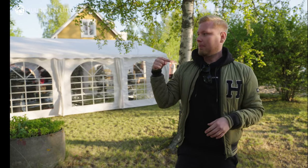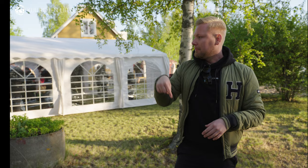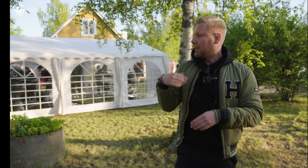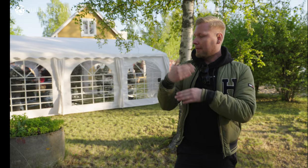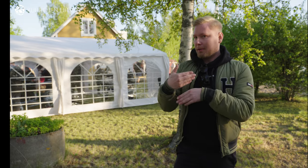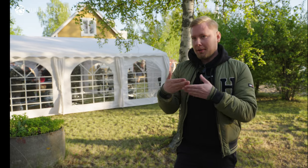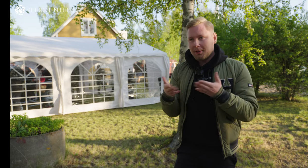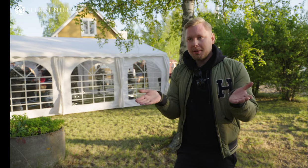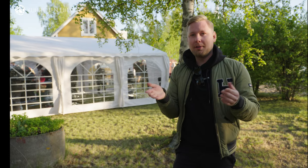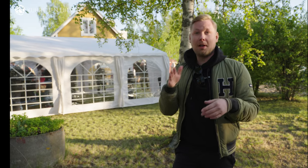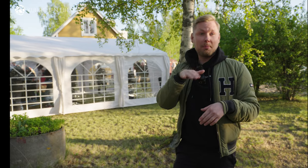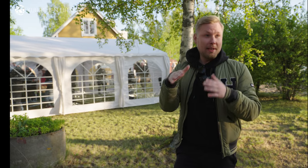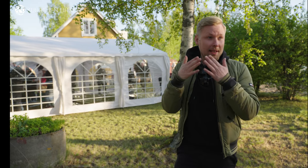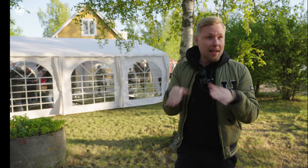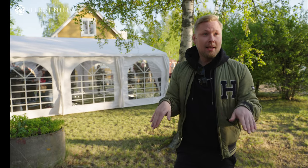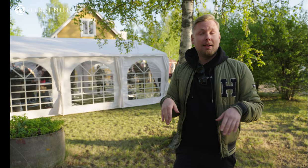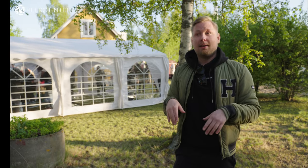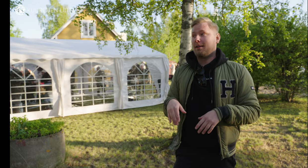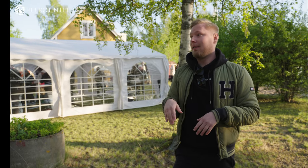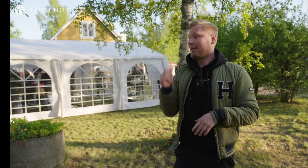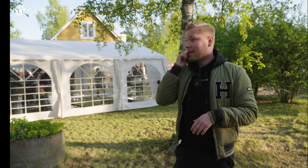Olen ollut täällä teatteriesityksissä, lastenleireillä ja leikkinyt tällä -